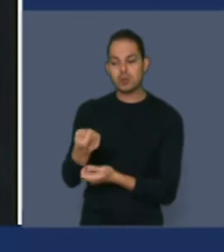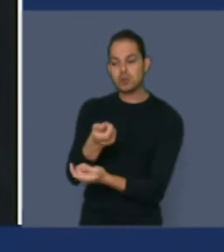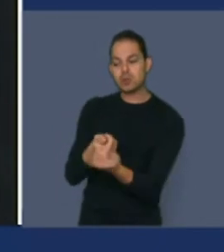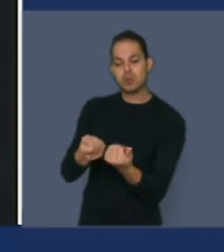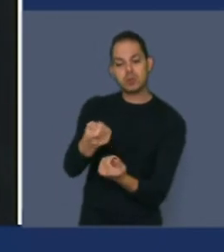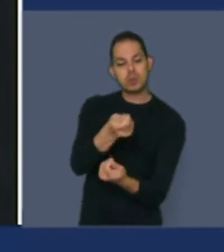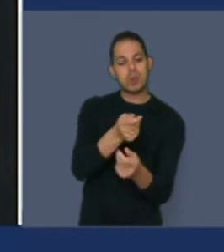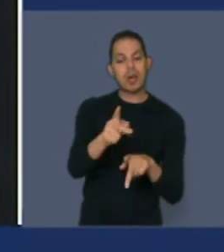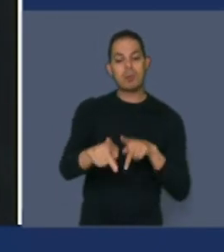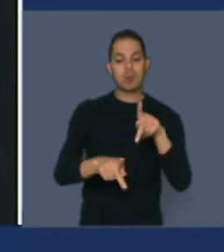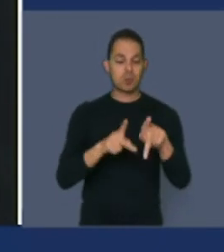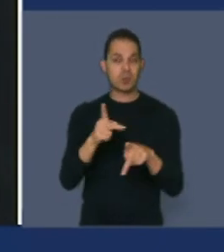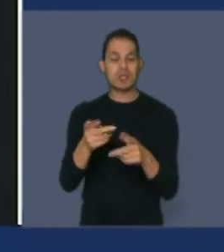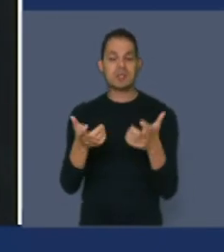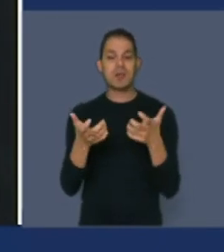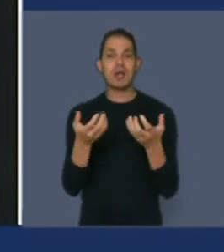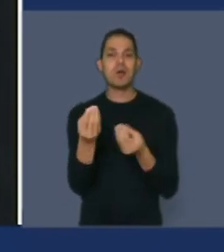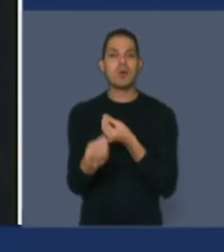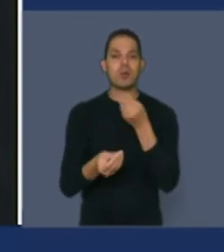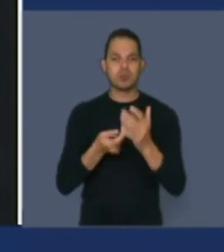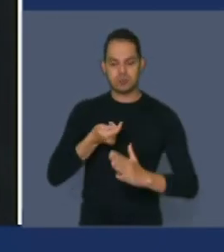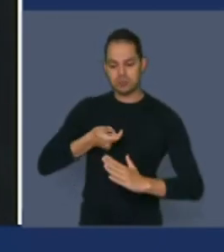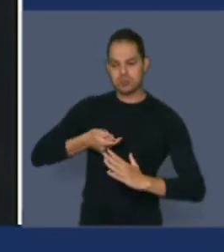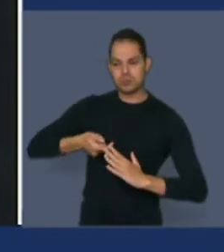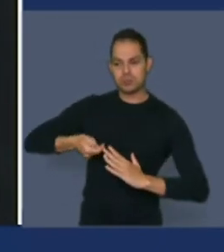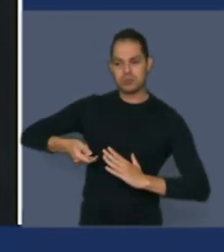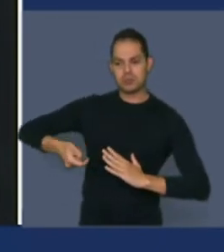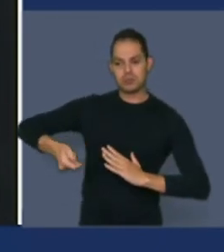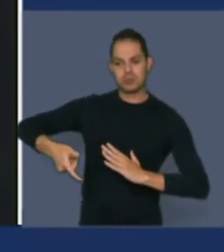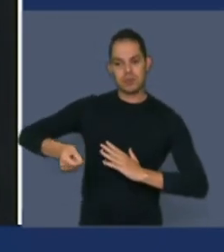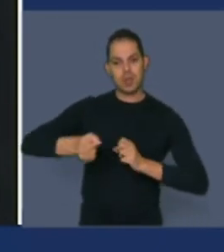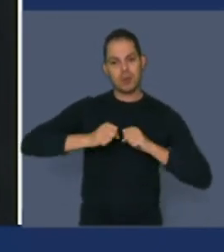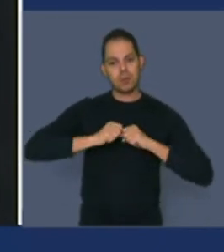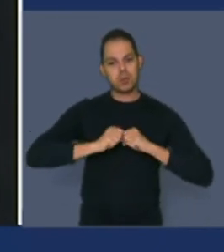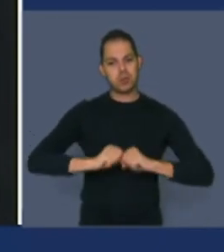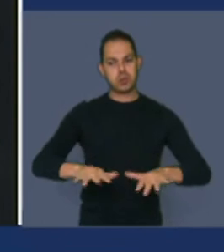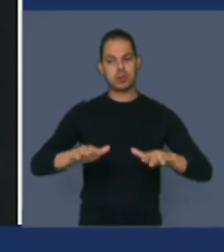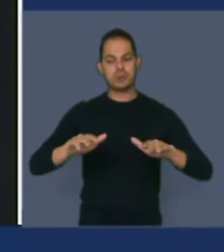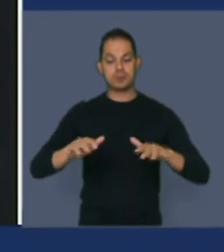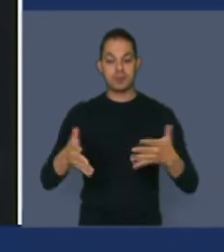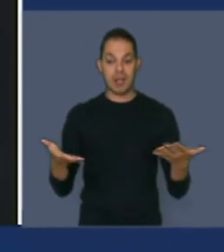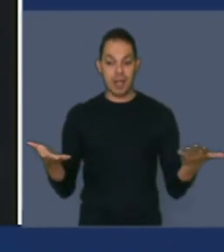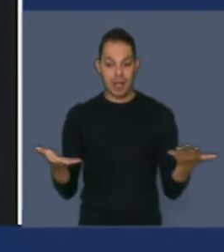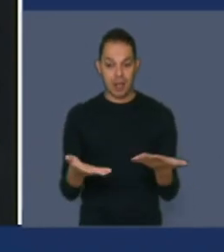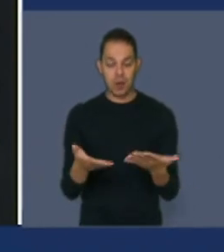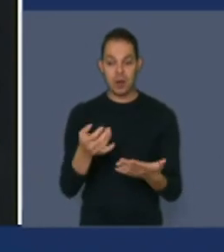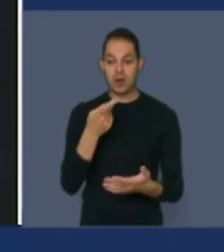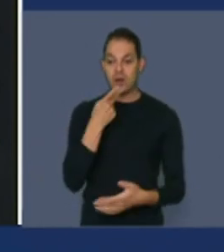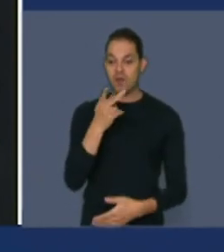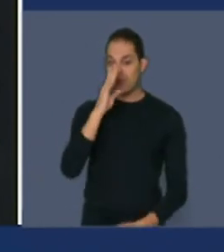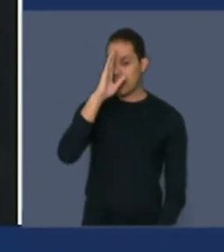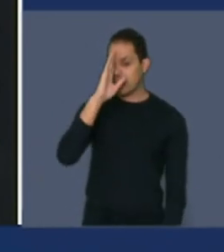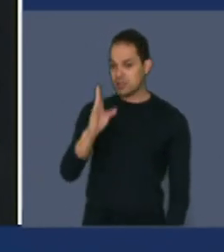A POPULAÇÃO COM "FAKE NEWS." ENTÃO, NESSE MOMENTO, EU QUERO ME DIRIGIR DIRETAMENTE AO POVO DO MEU ESTADO DO AMAPÁ, VOCÊ SABE QUE O VOTO